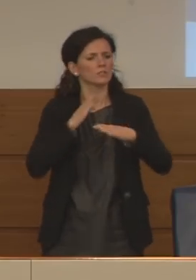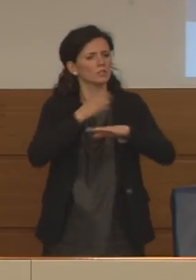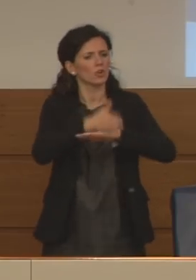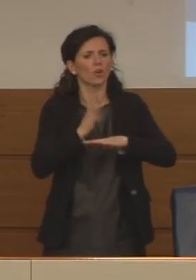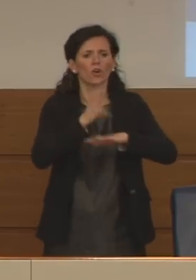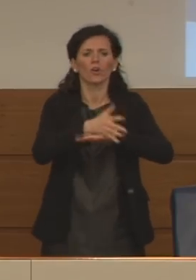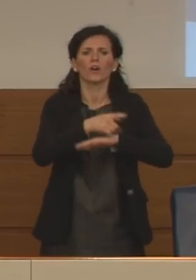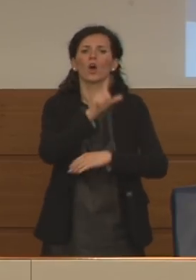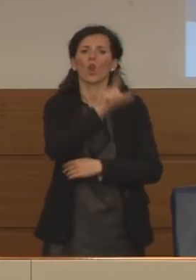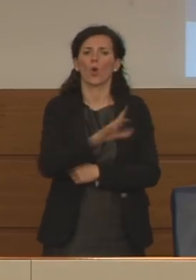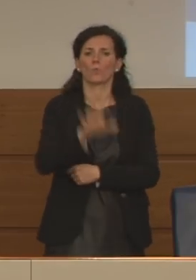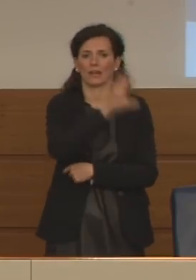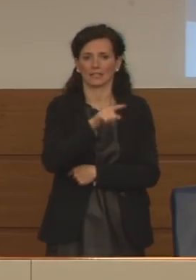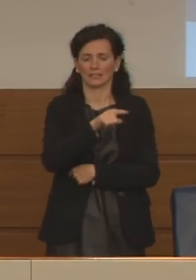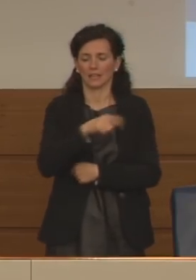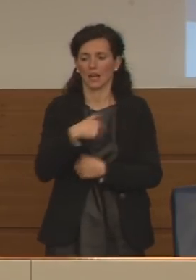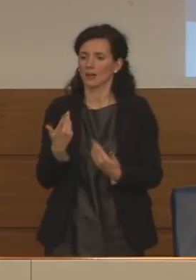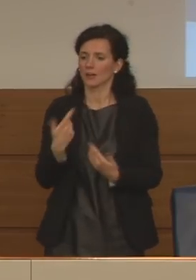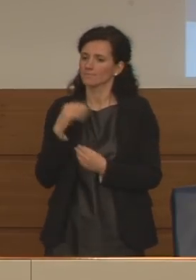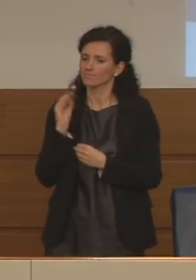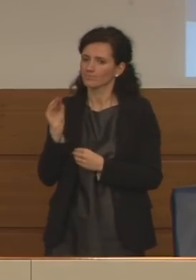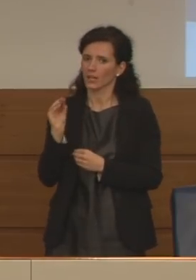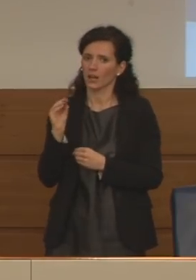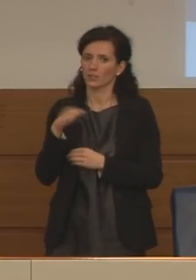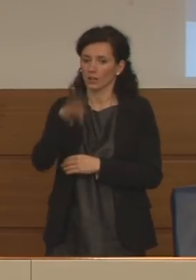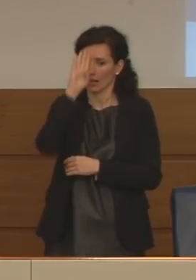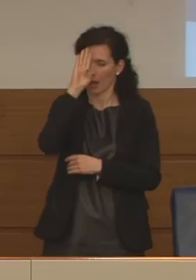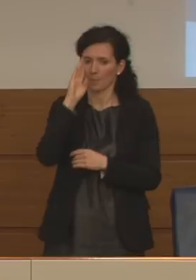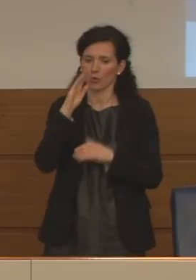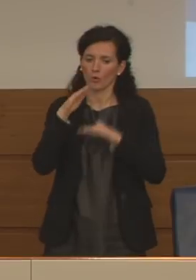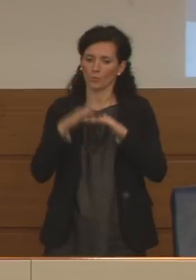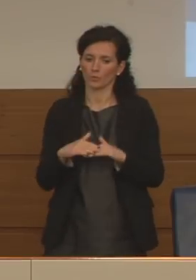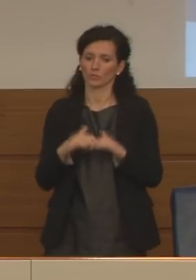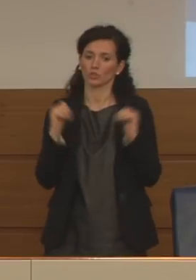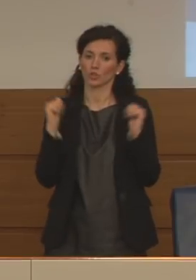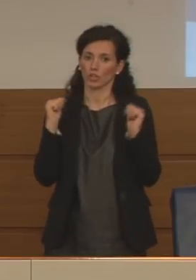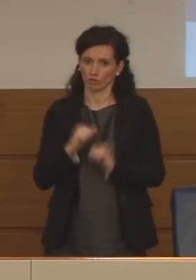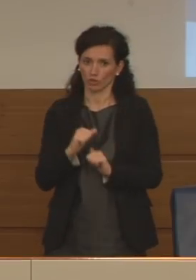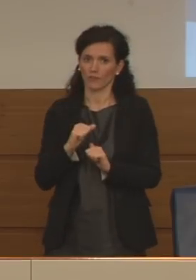Chiedo al Capo della Protezione Civile, Angelo Borrelli, che ringrazio per il